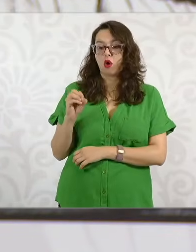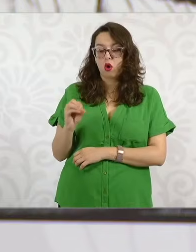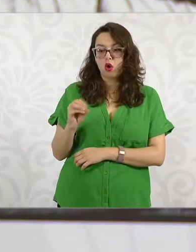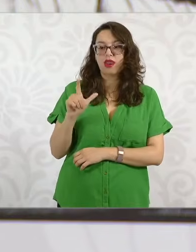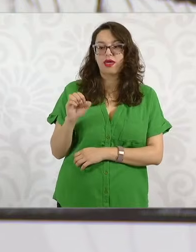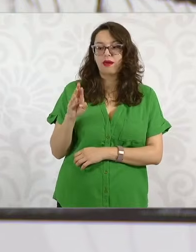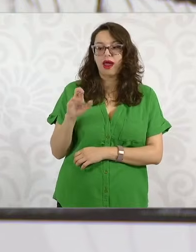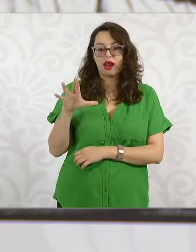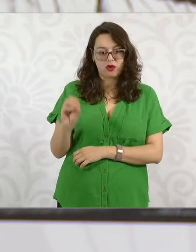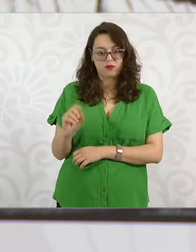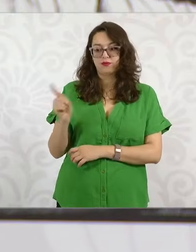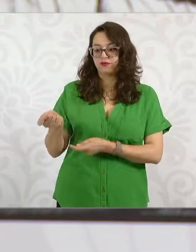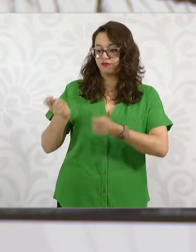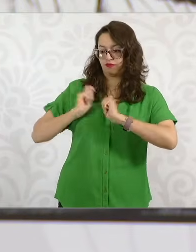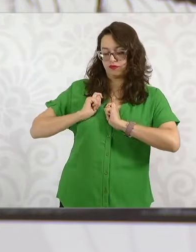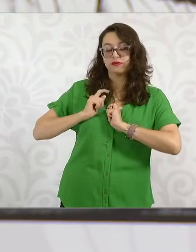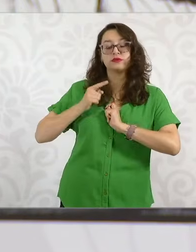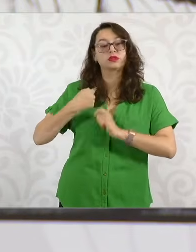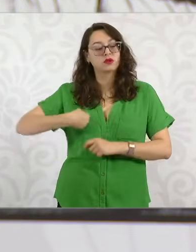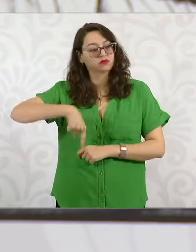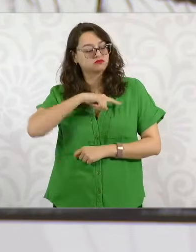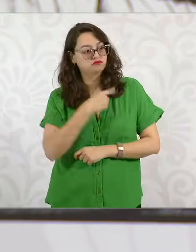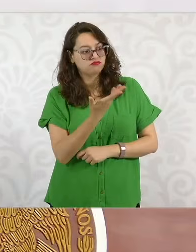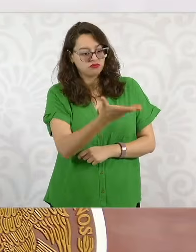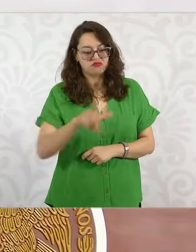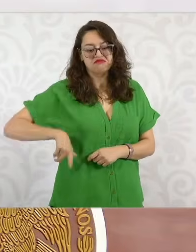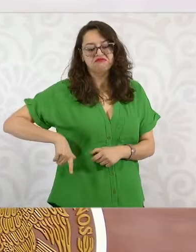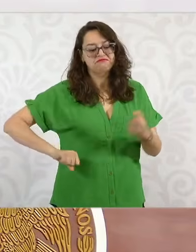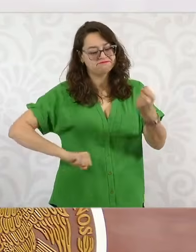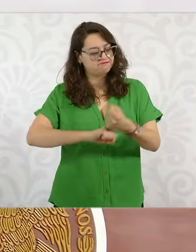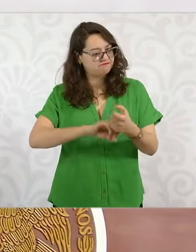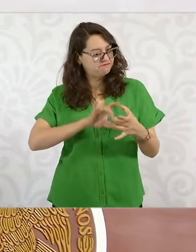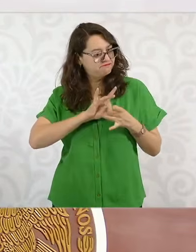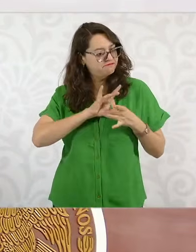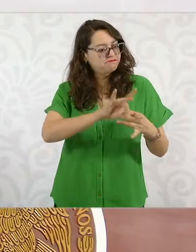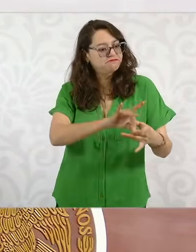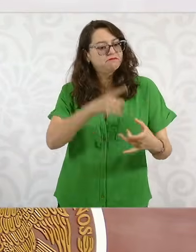respaldamos los esfuerzos de su gobierno para generar condiciones que impulsan las inversiones,